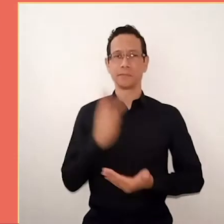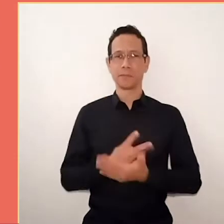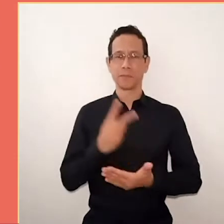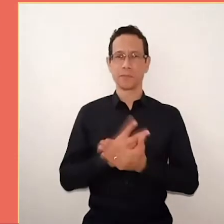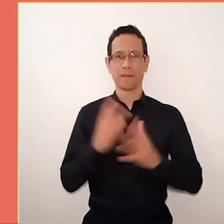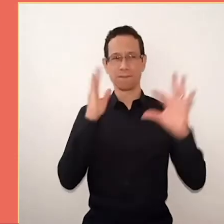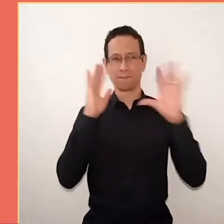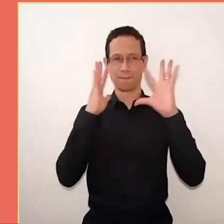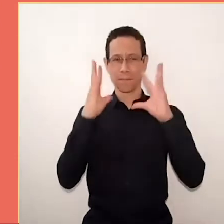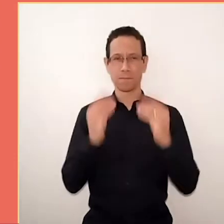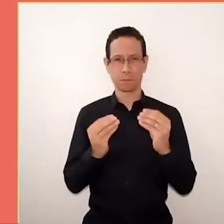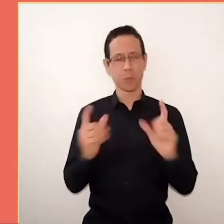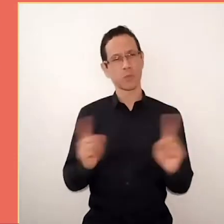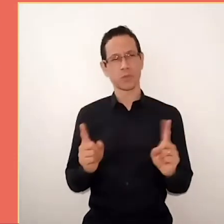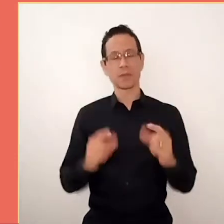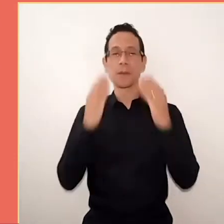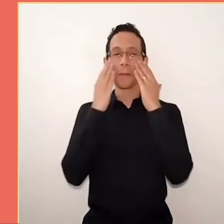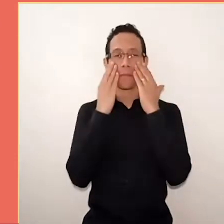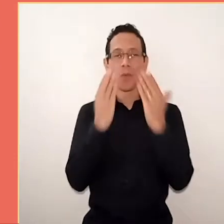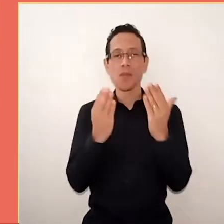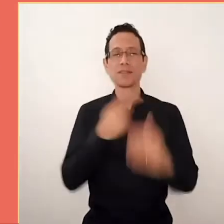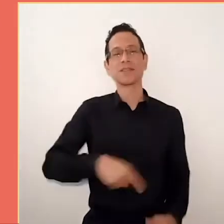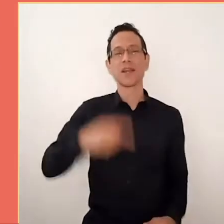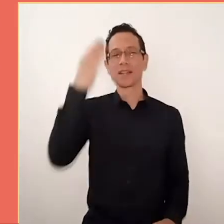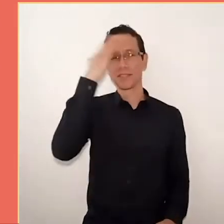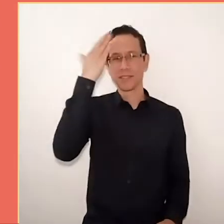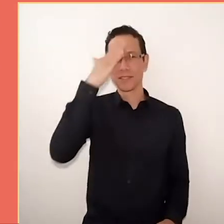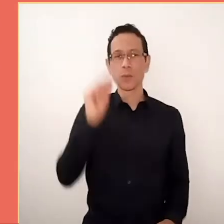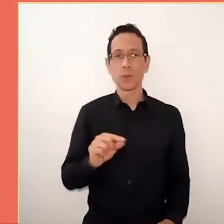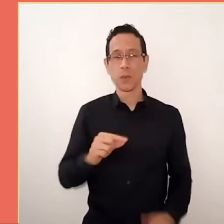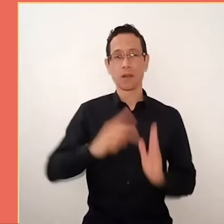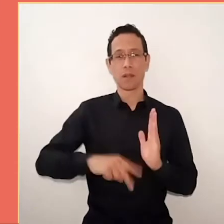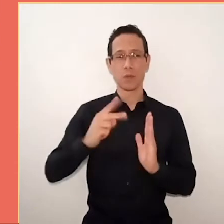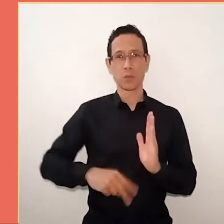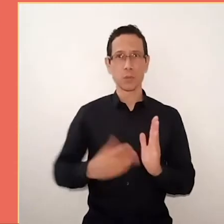ela revela o que entendemos por leitura, seu papel, seu valor.